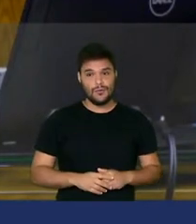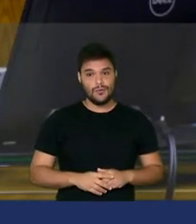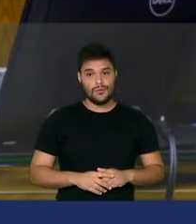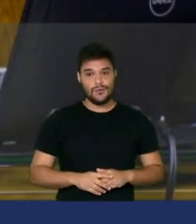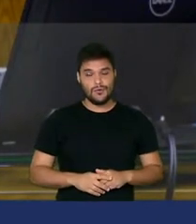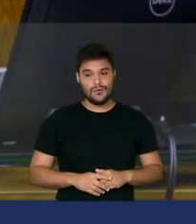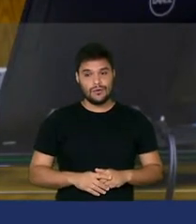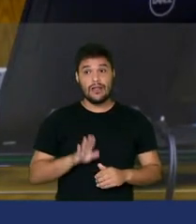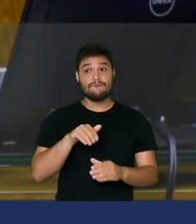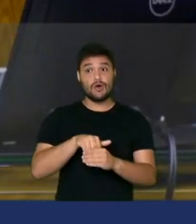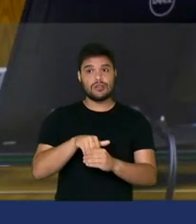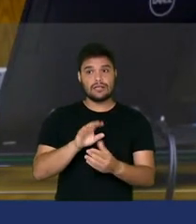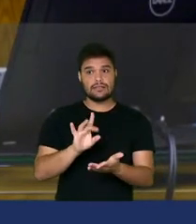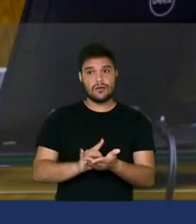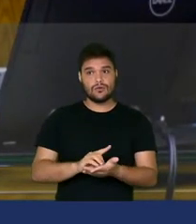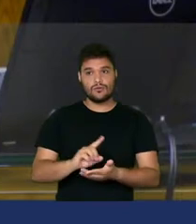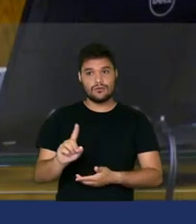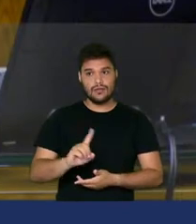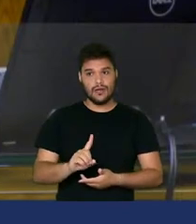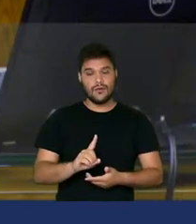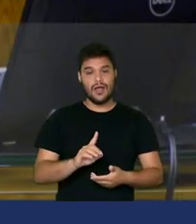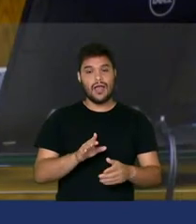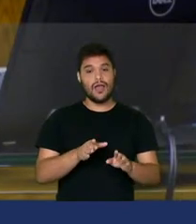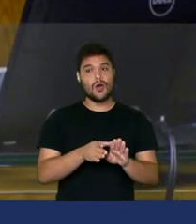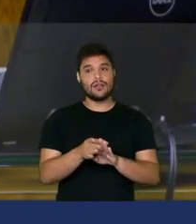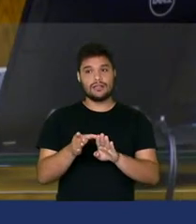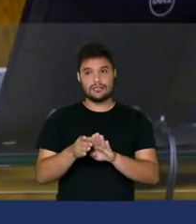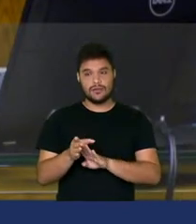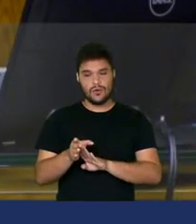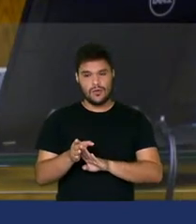[PRESIDENTE]: EU NÃO ESTOU EM ORIENTAÇÃO NÃO. AINDA ESTOU EM ENCAMINHAMENTO. CALMA, AQUI A GRANDE MAIORIA,